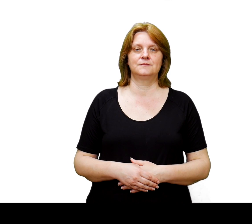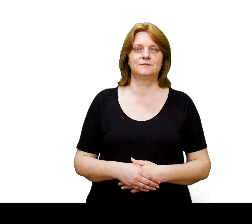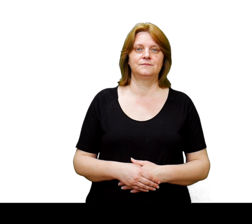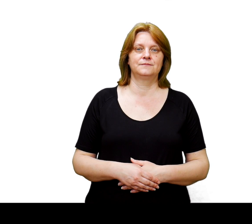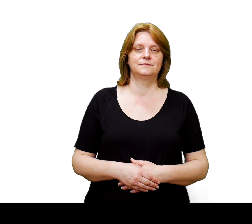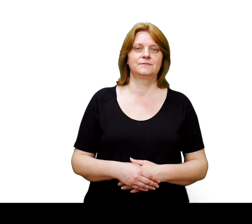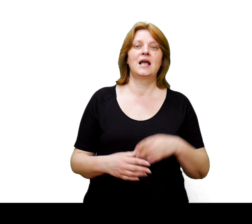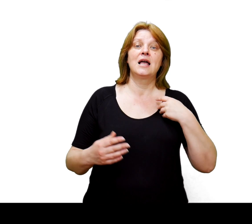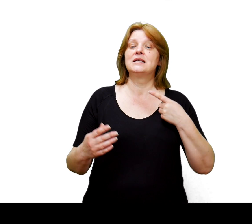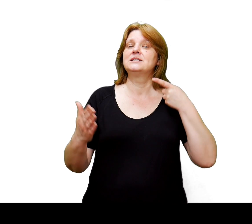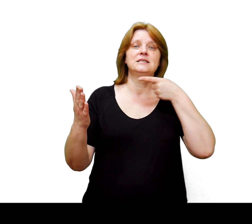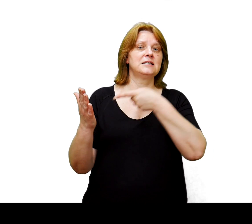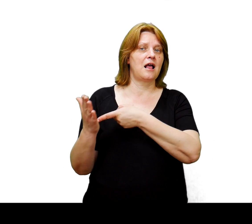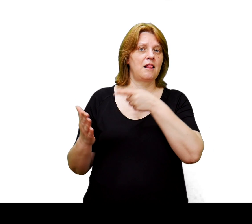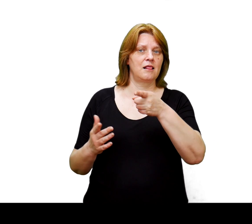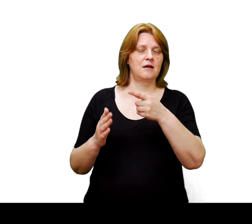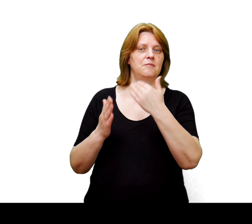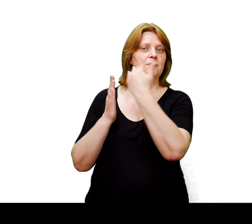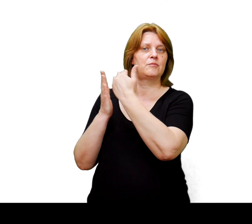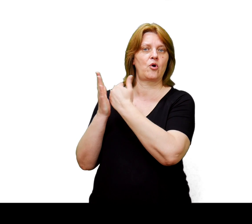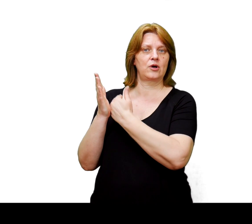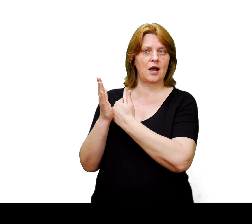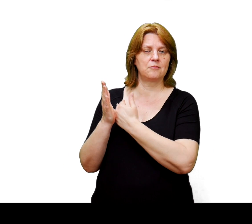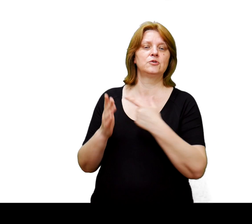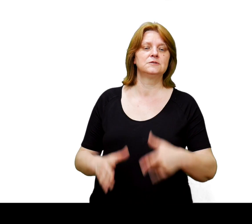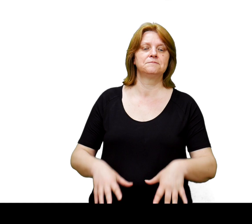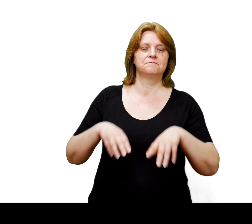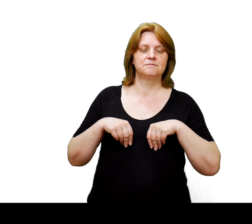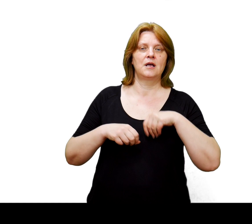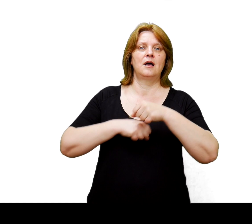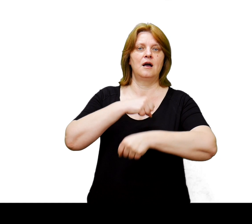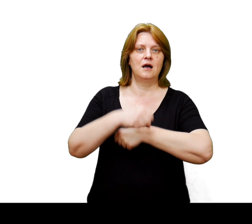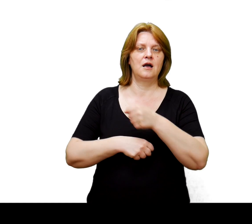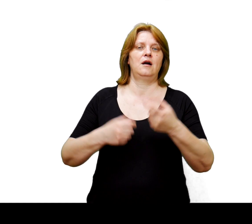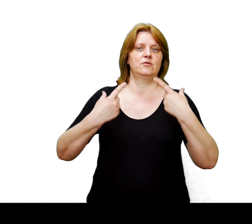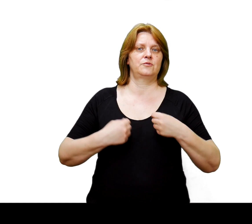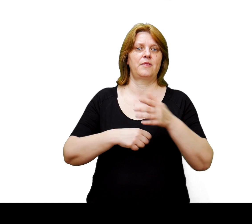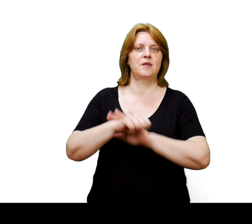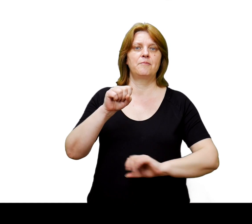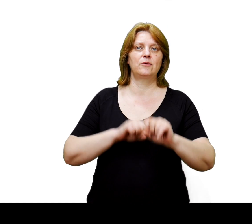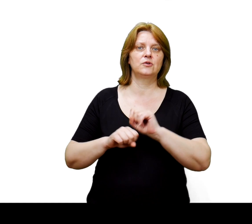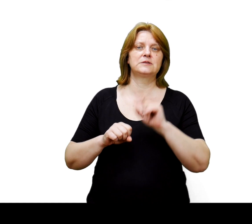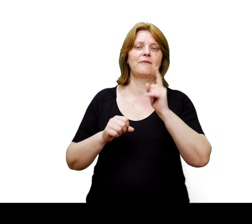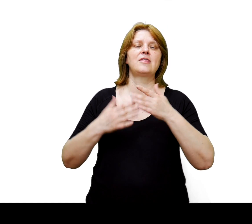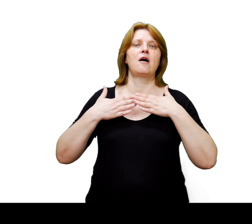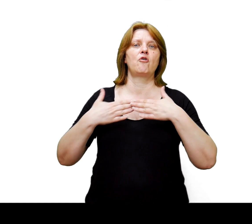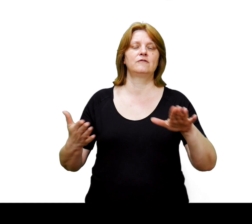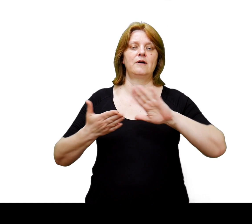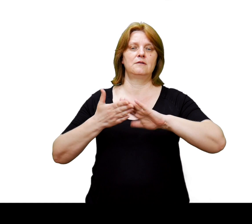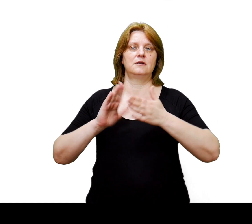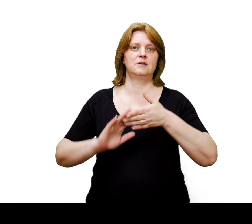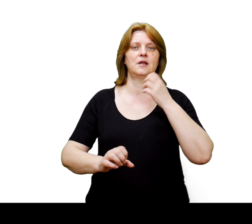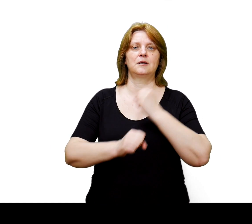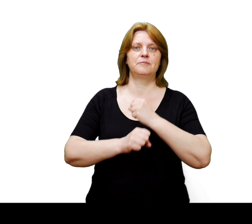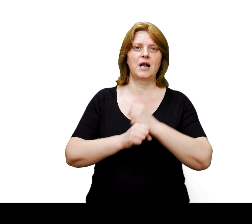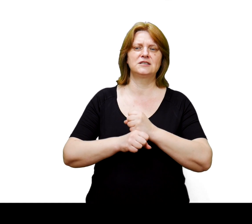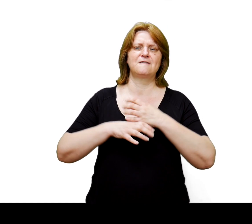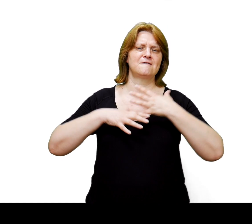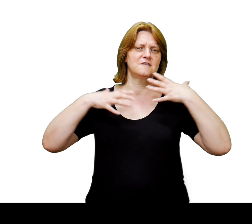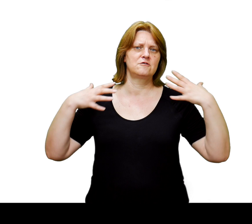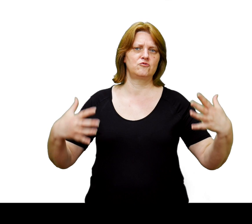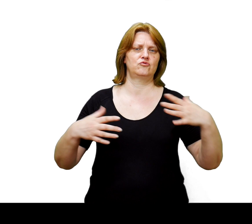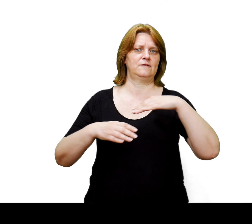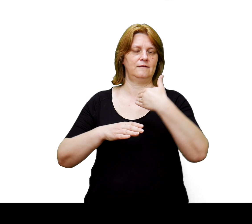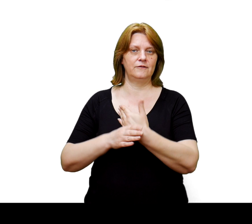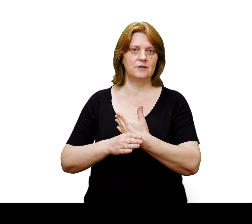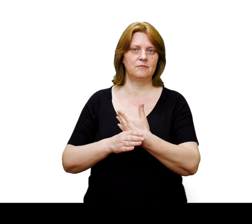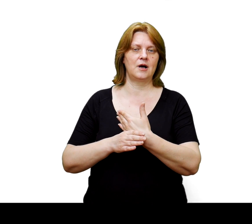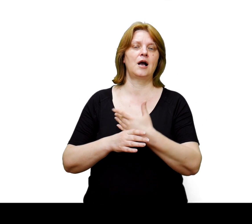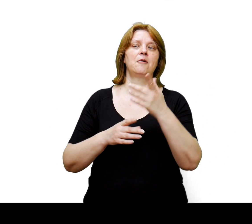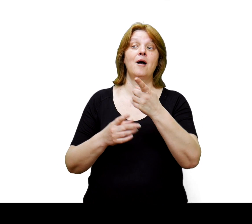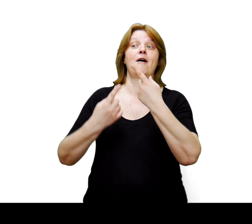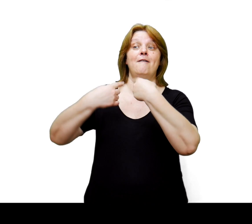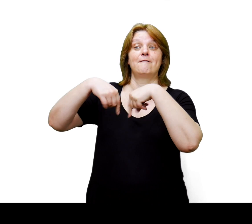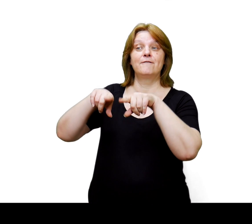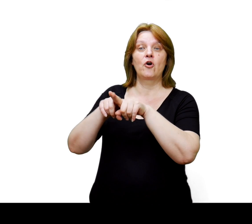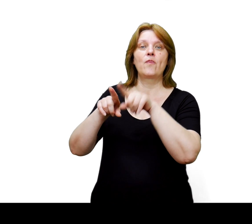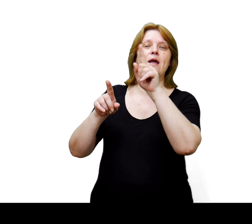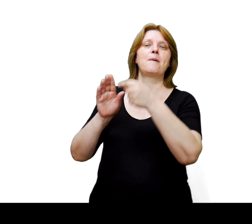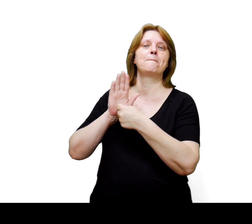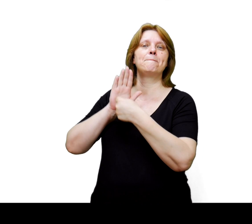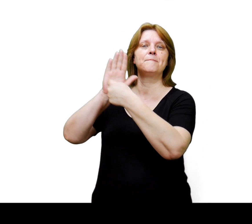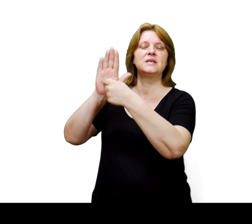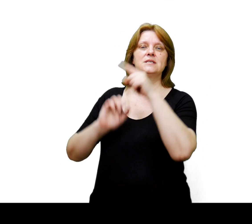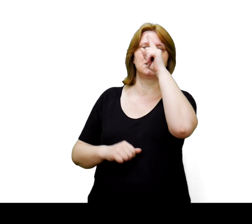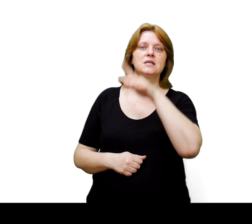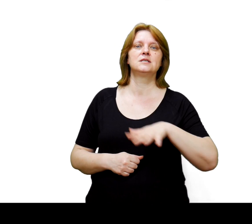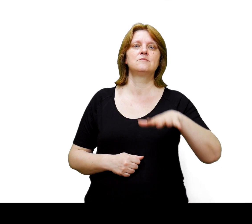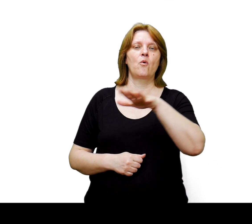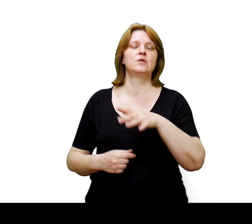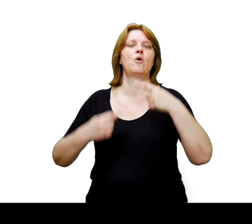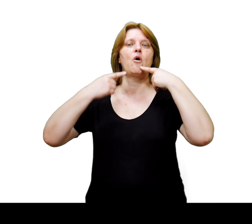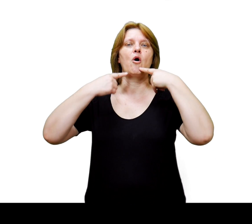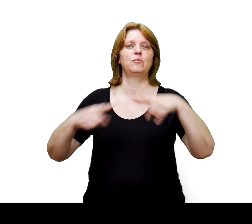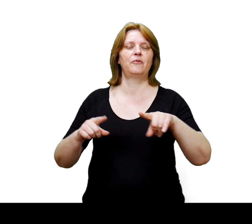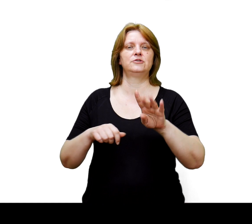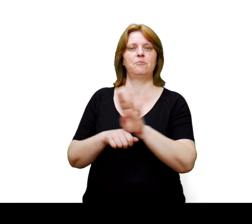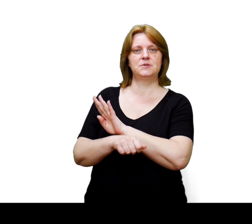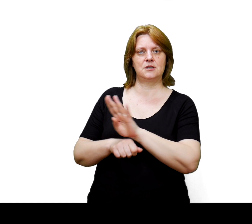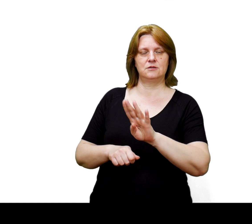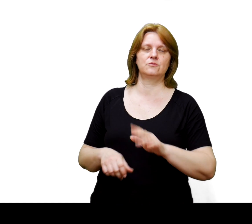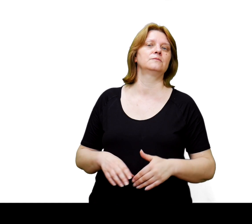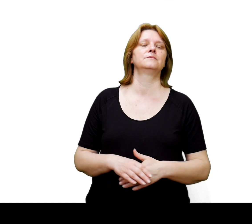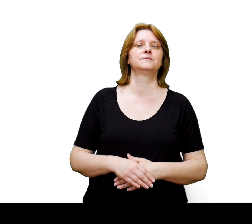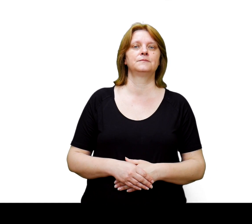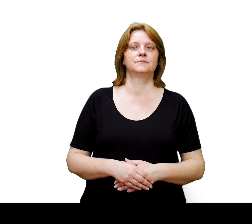Założeniem programu jest podjęcie zatrudnienia przez osoby niepełnosprawne na otwartym rynku pracy w dużych przedsiębiorstwach realizujących misję społecznej odpowiedzialności biznesu.